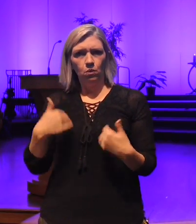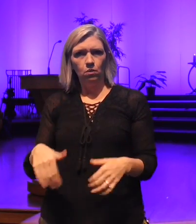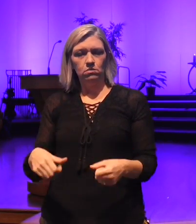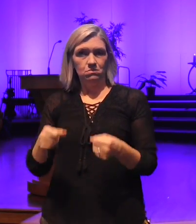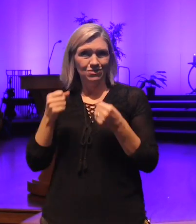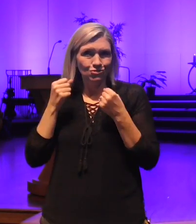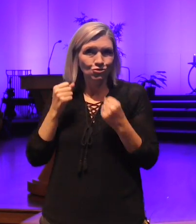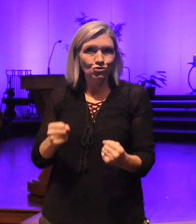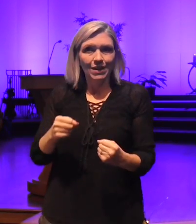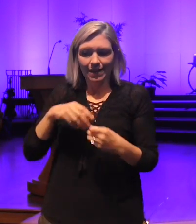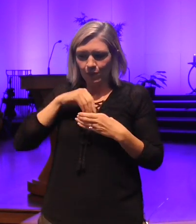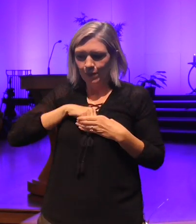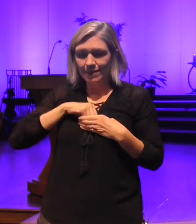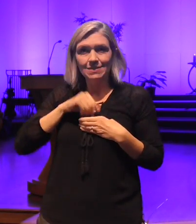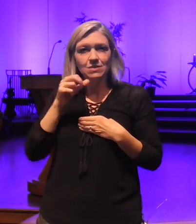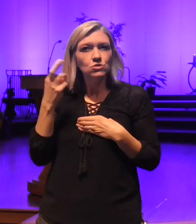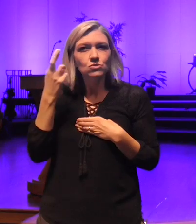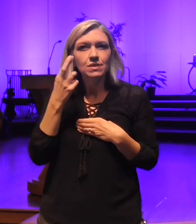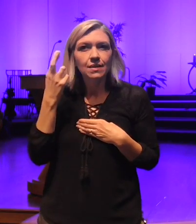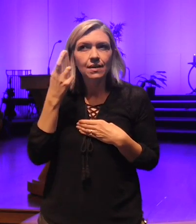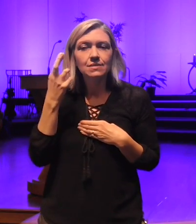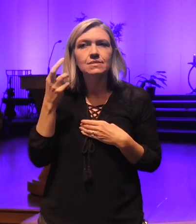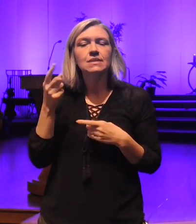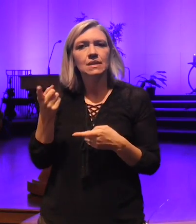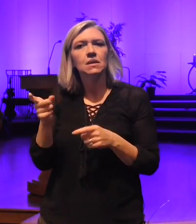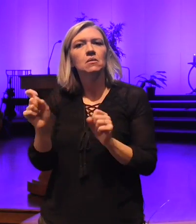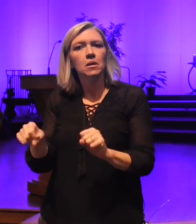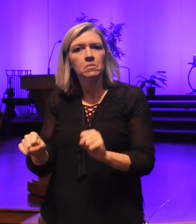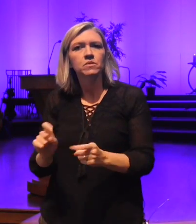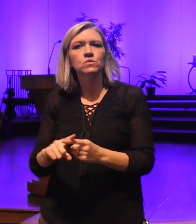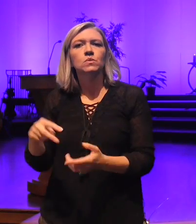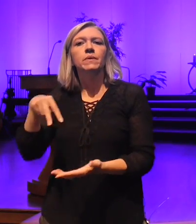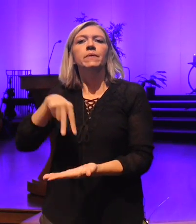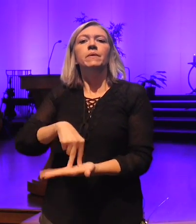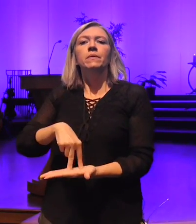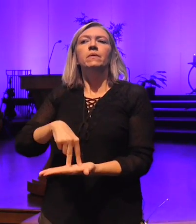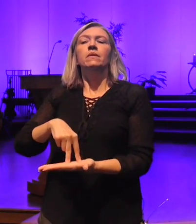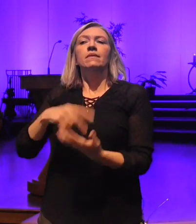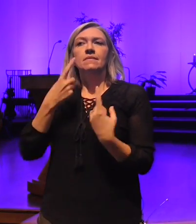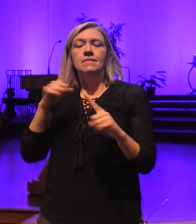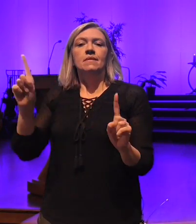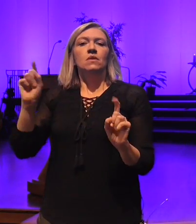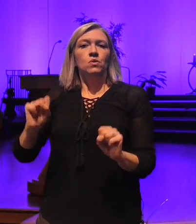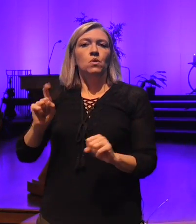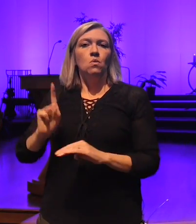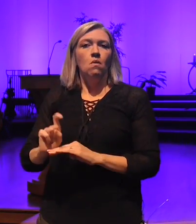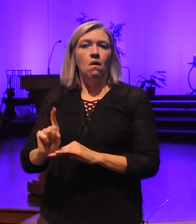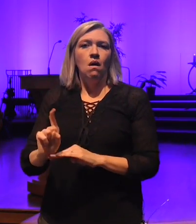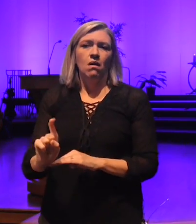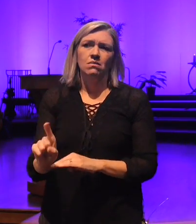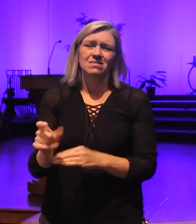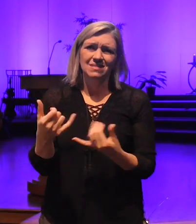no se daba cuenta y De hecho, finalmente pudo ponerse de pie y caminar, aunque al principio vaciló